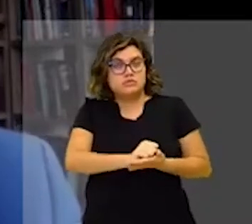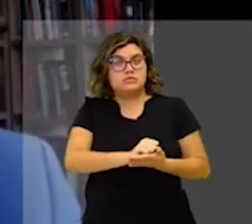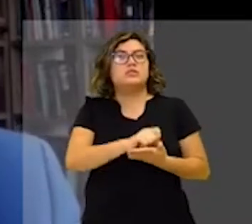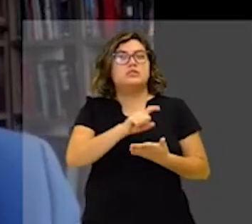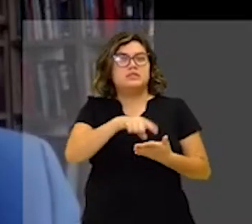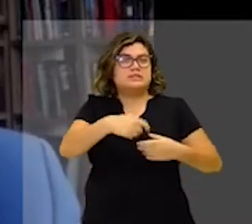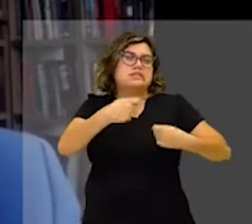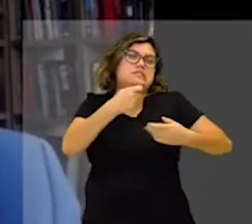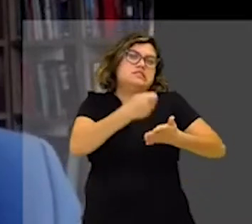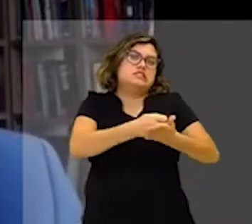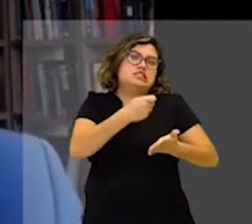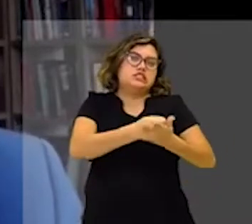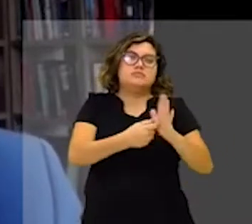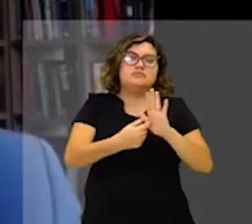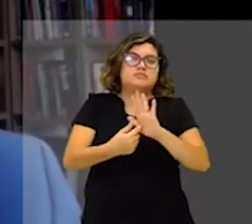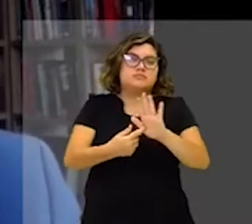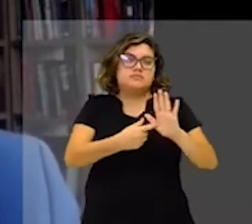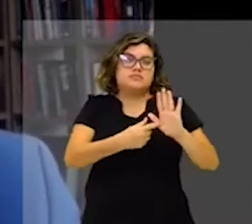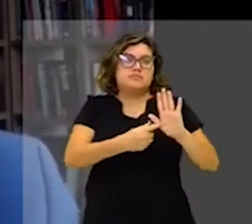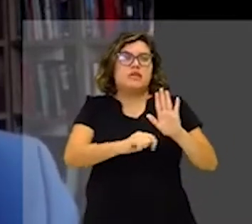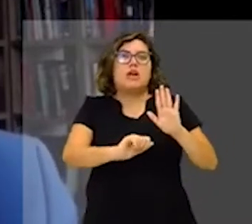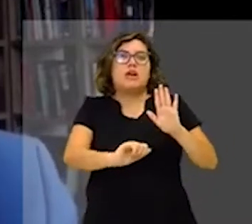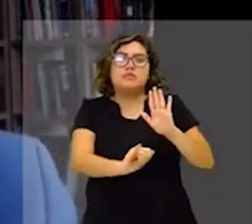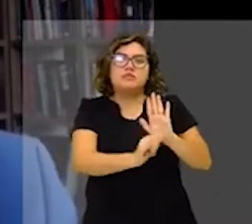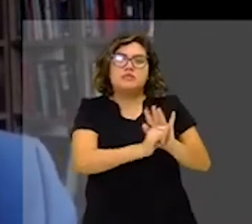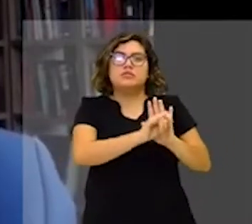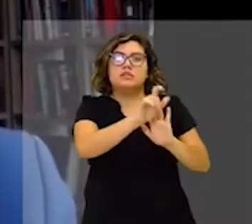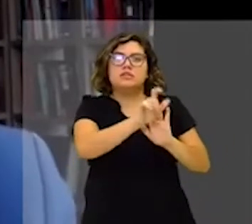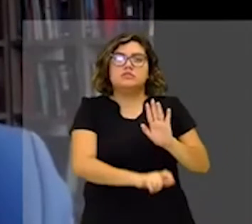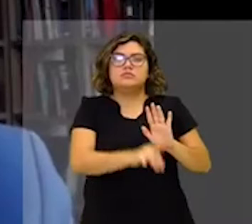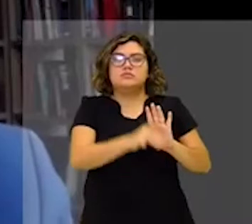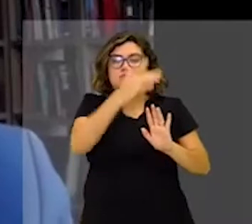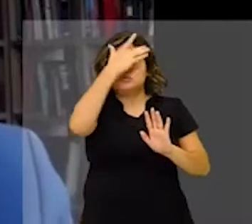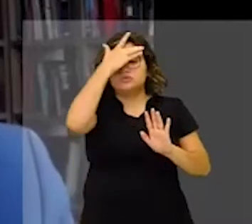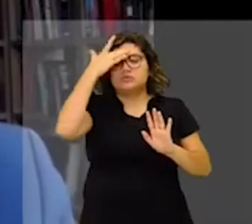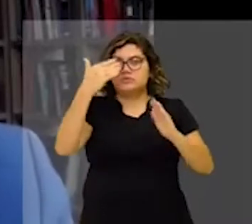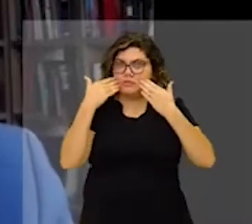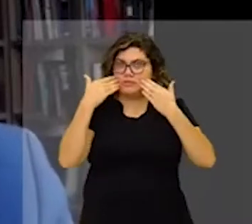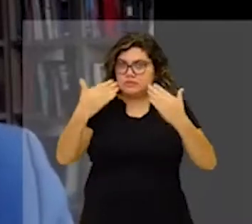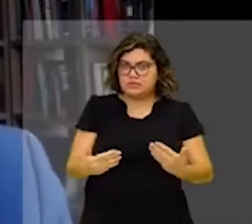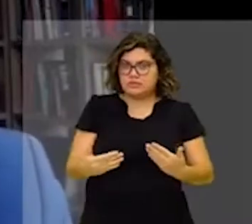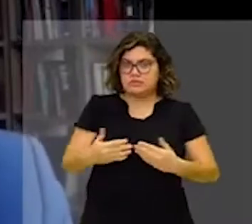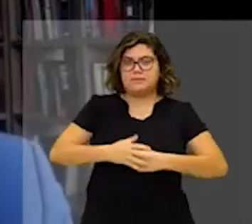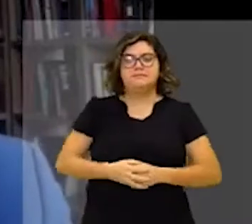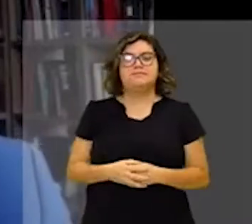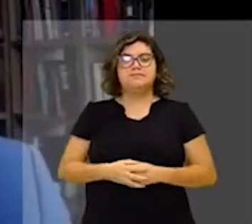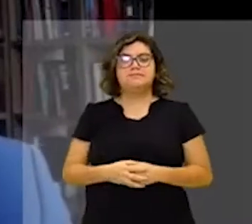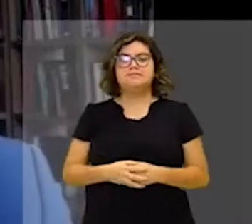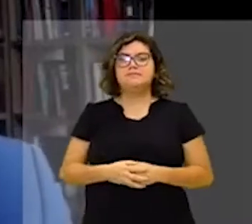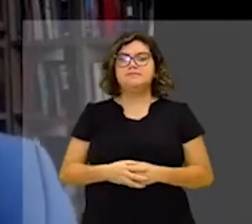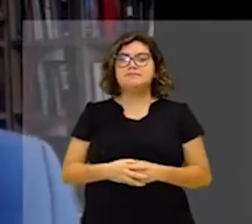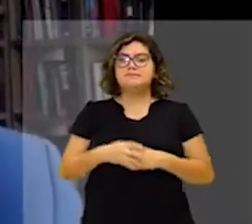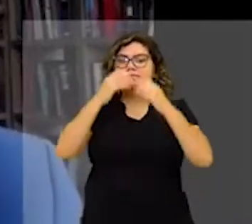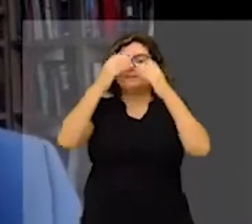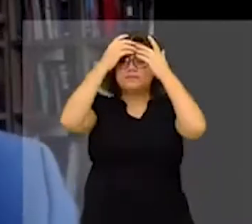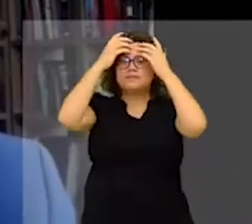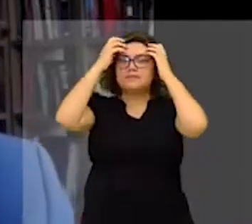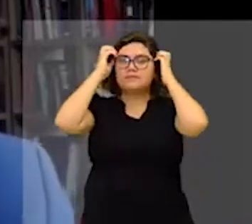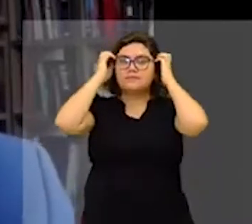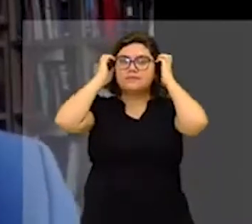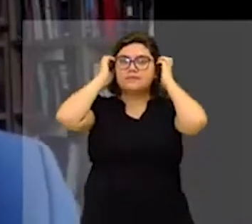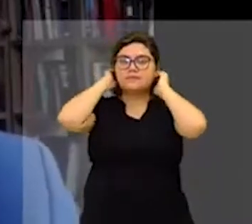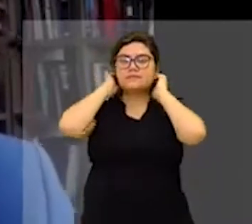Clara daquelas pessoas que apresentam depois nós também exploramos o argumento que foi dito